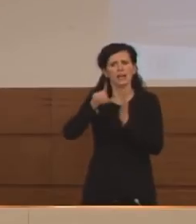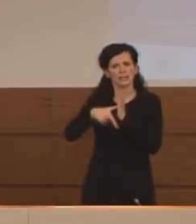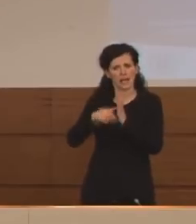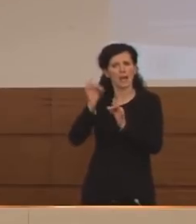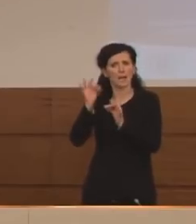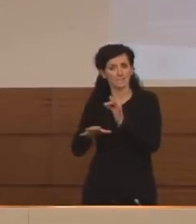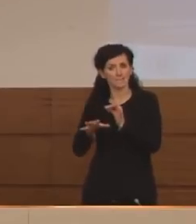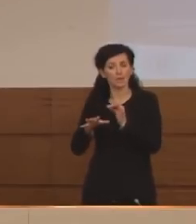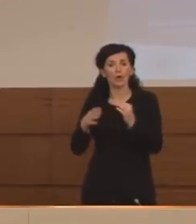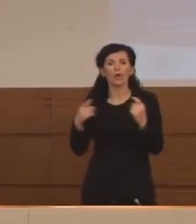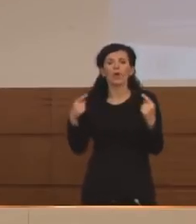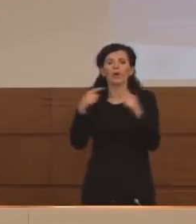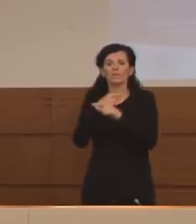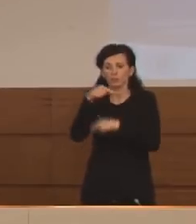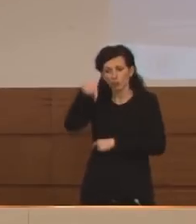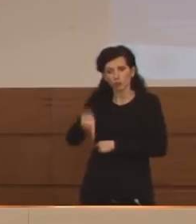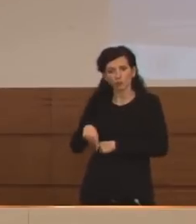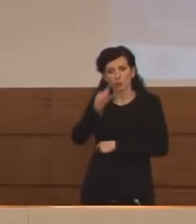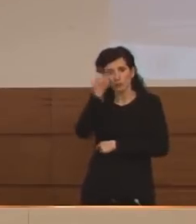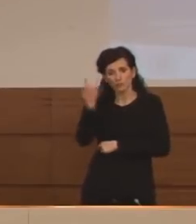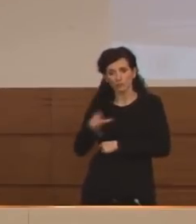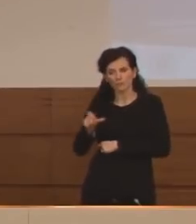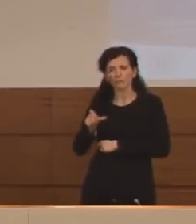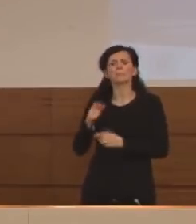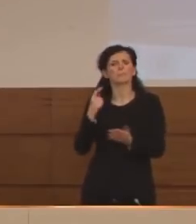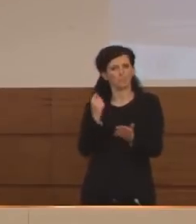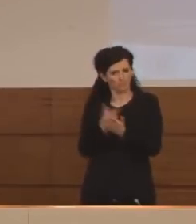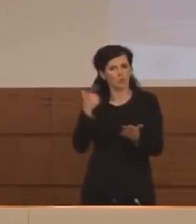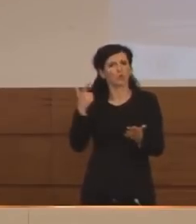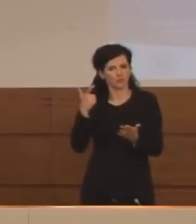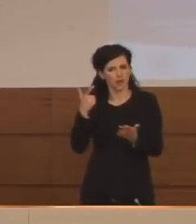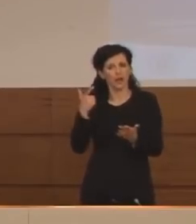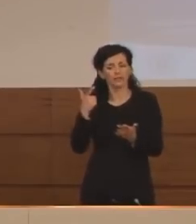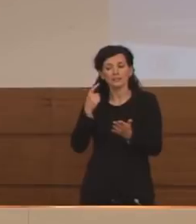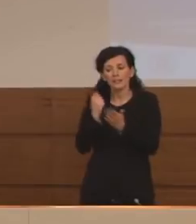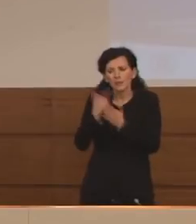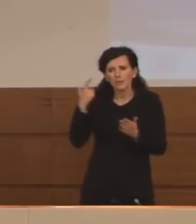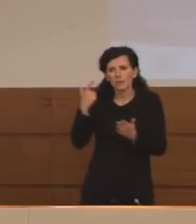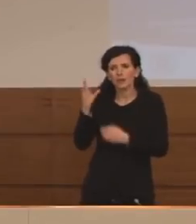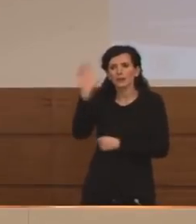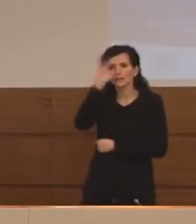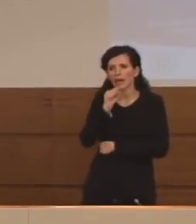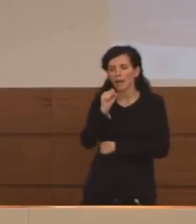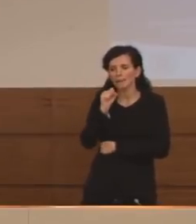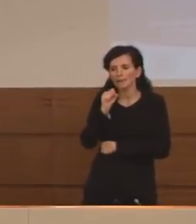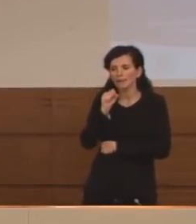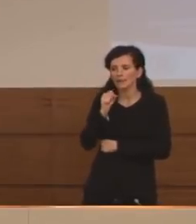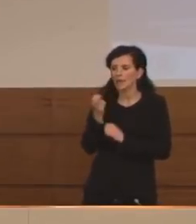Nelle Regioni del sud è particolarmente importante perché è importante individuare immediatamente eventuali focolai.